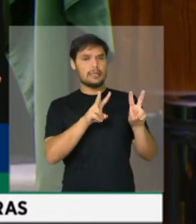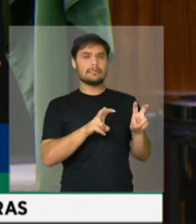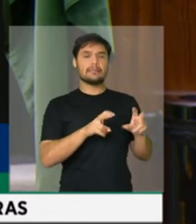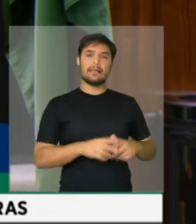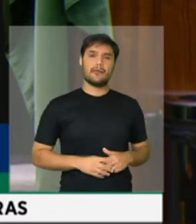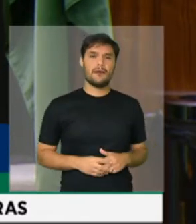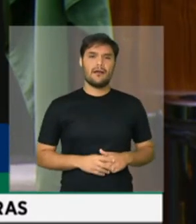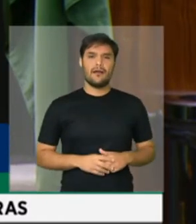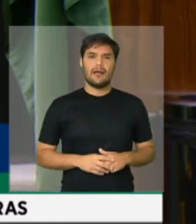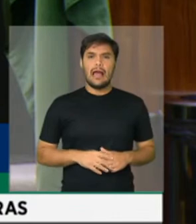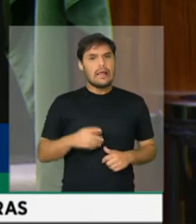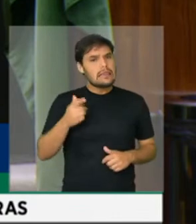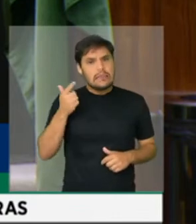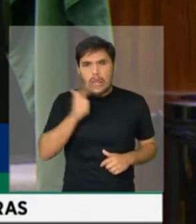DEBATER ESSE TEMA, NÃO CONSEGUIU DEBATER PORQUE NÃO